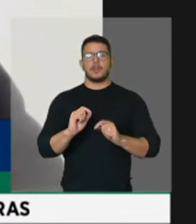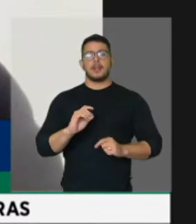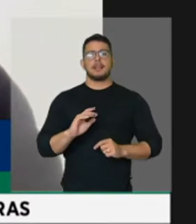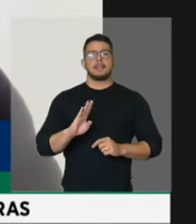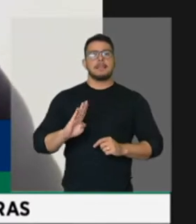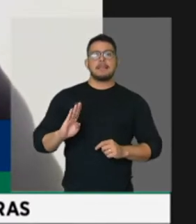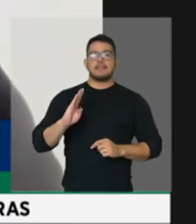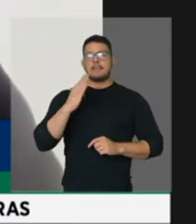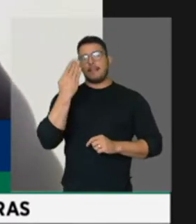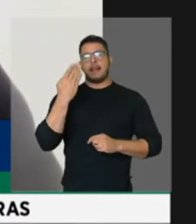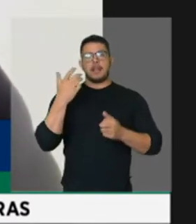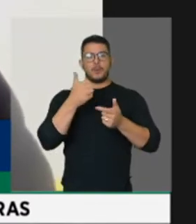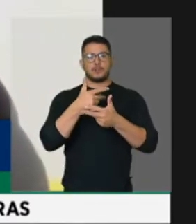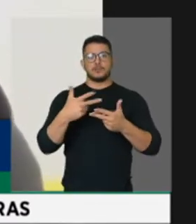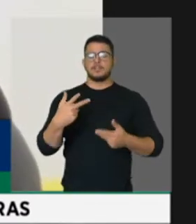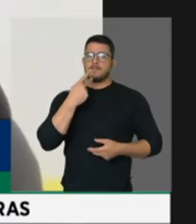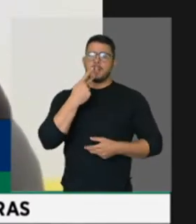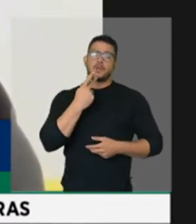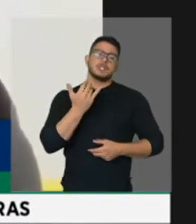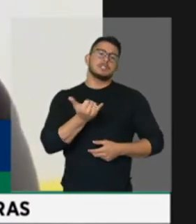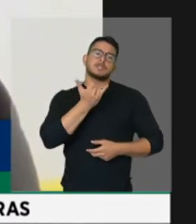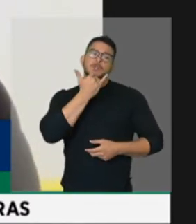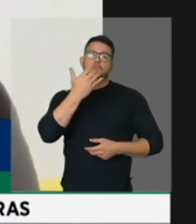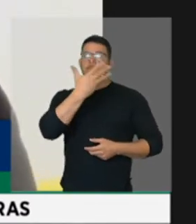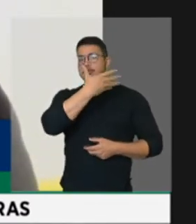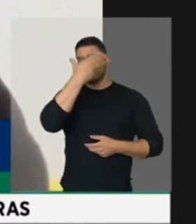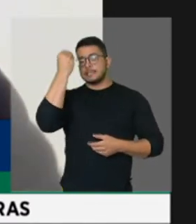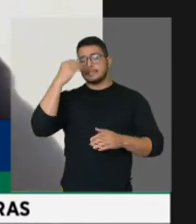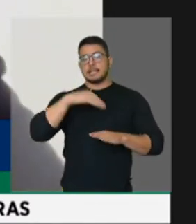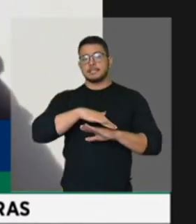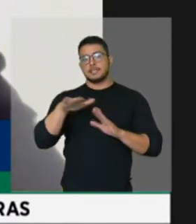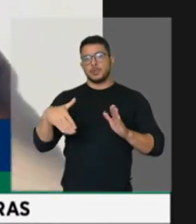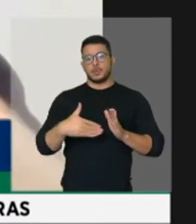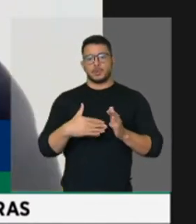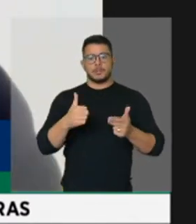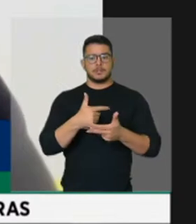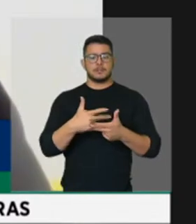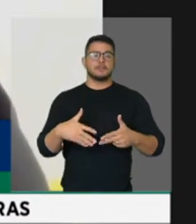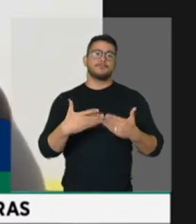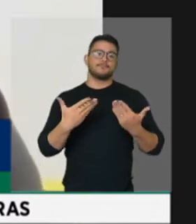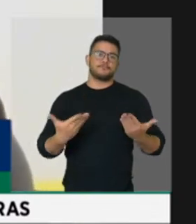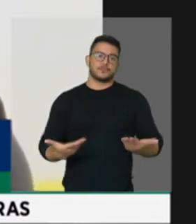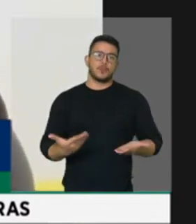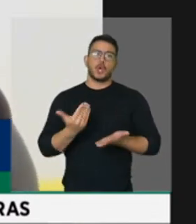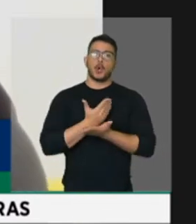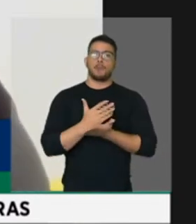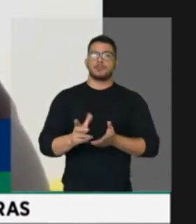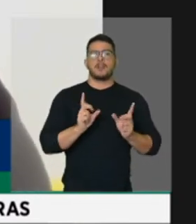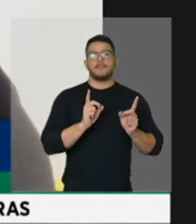CARDOSO INTELECTUAL DE NOSSO PAÍS. VEIO O INTELECTUAL FERNANDO HENRIQUE ESQUERDA. LOGO QUE ASSUMIU A PRESIDÊNCIA DA REPÚBLICA,